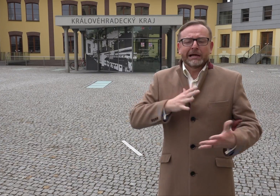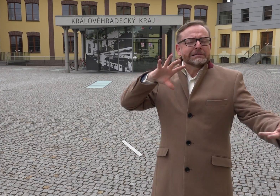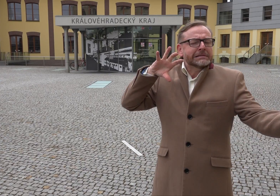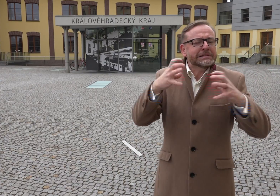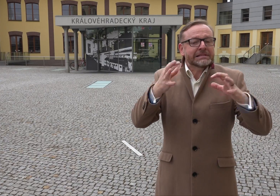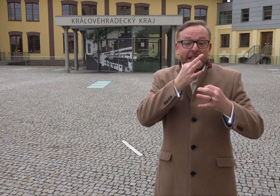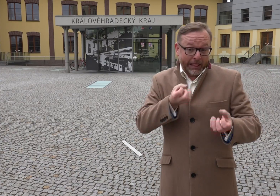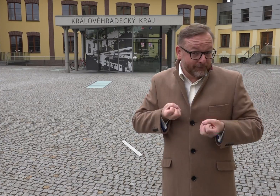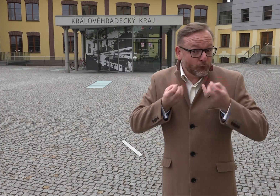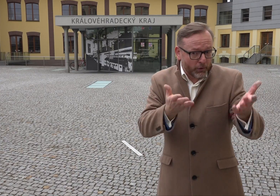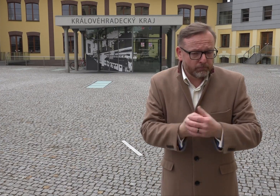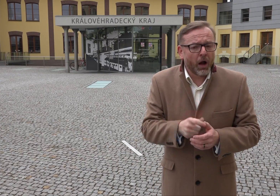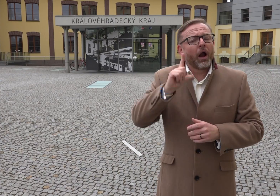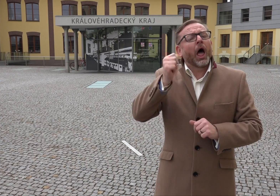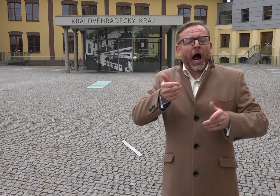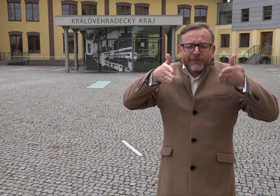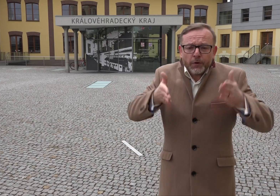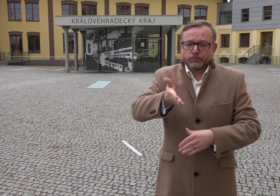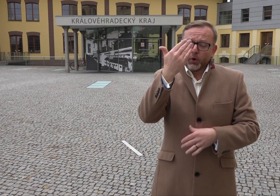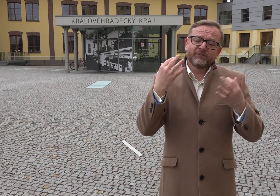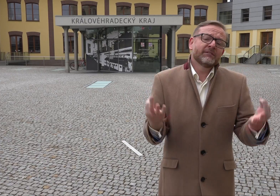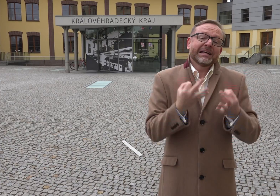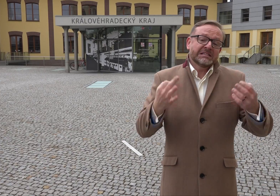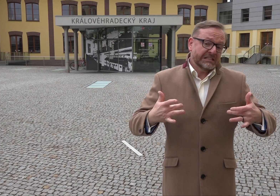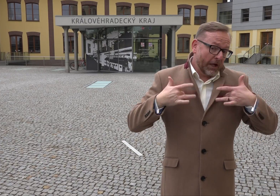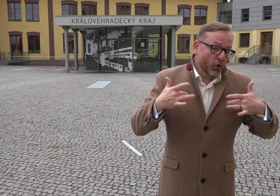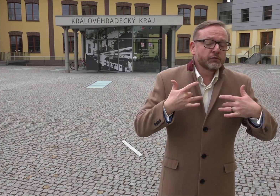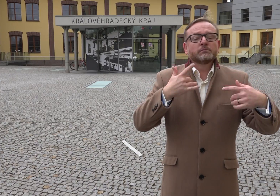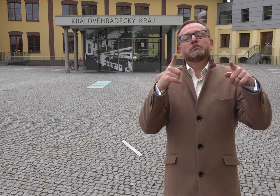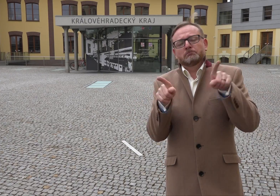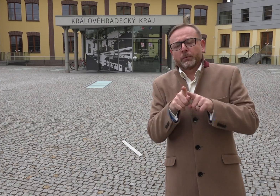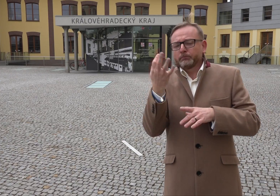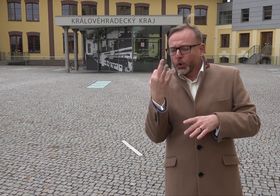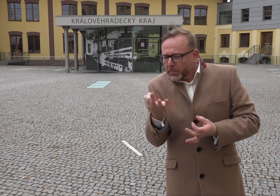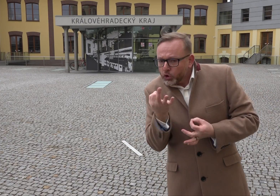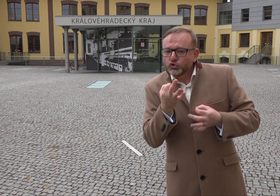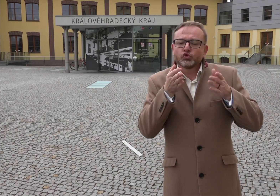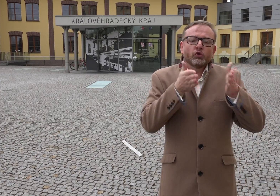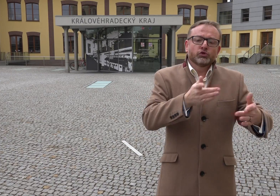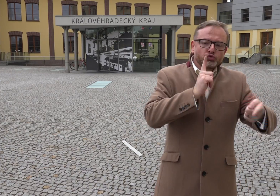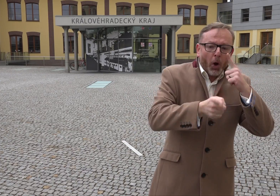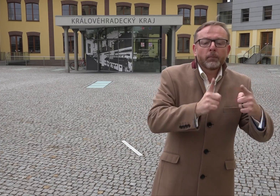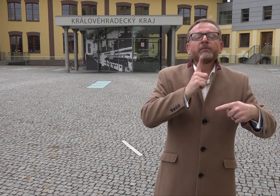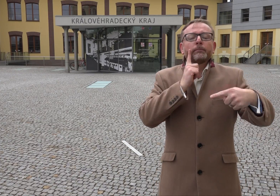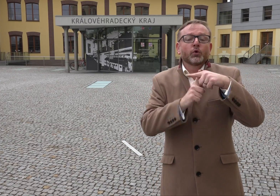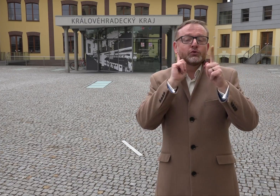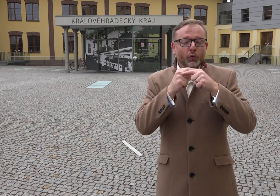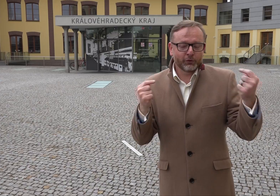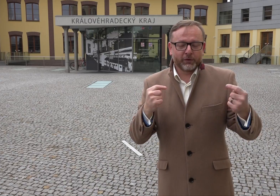Celé jednání se neslo zejména v duchu zdravotnictví, zazněla ale i témata z oblasti dopravy či kultury.